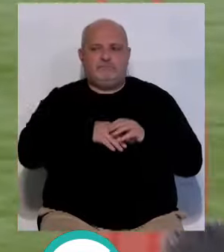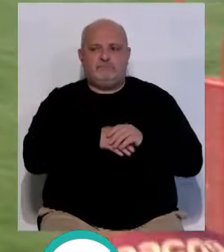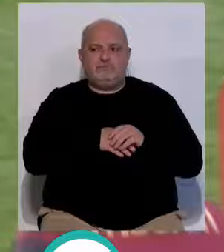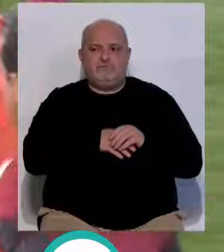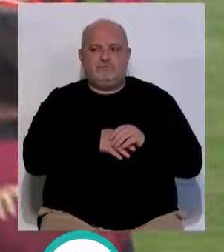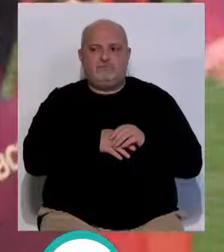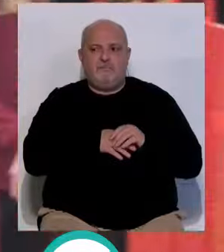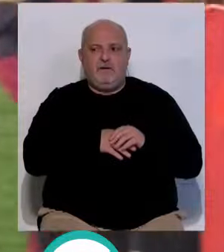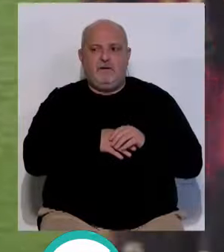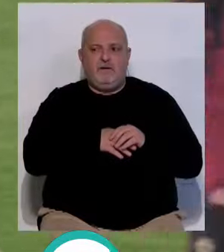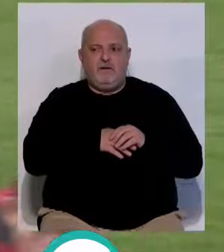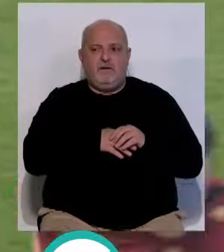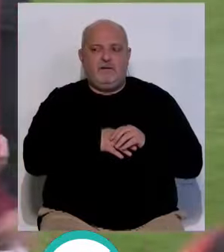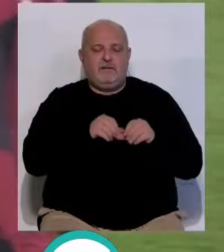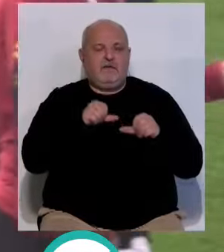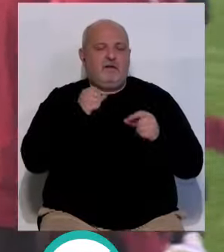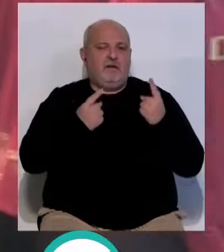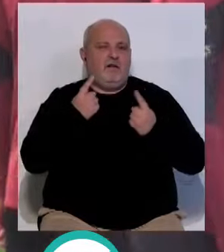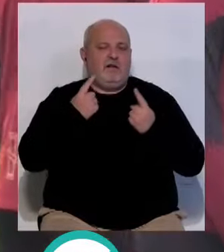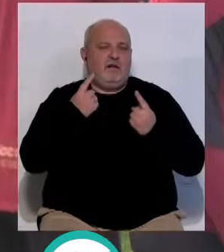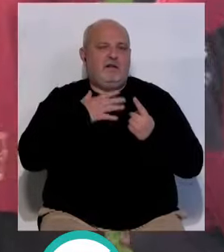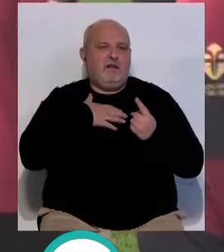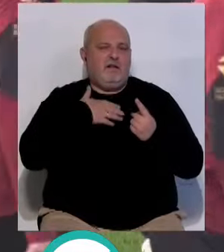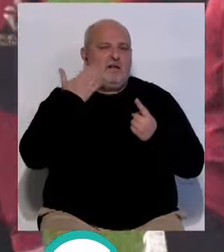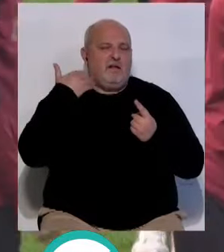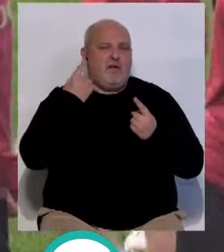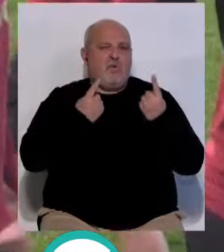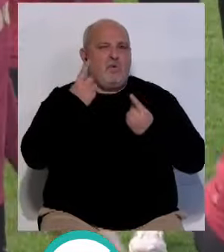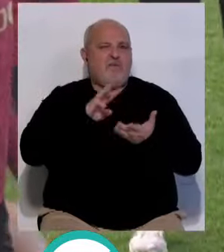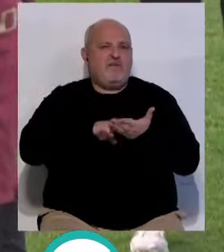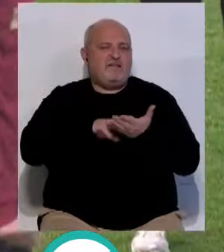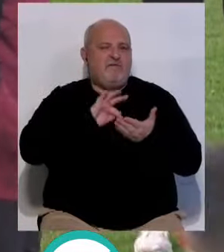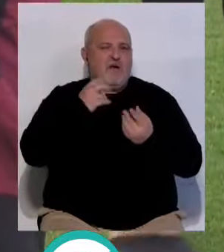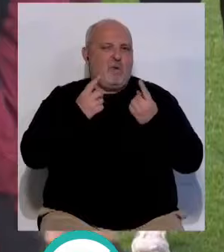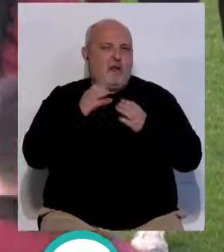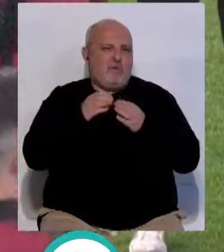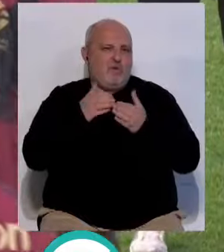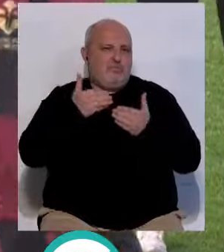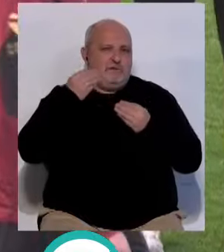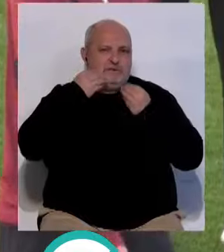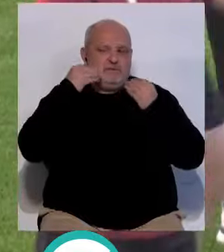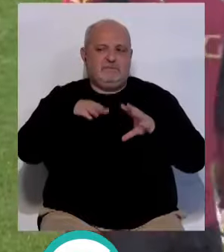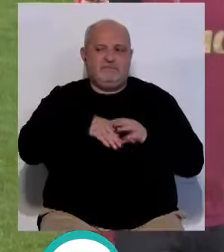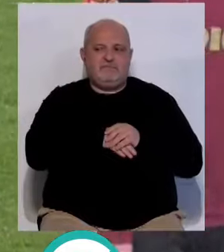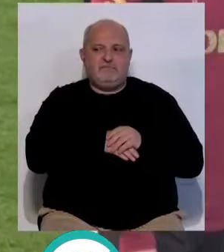Suárez no O furkin Suárez no o o bezare furkin no eso más defensivo que no y se subió o sea yo que